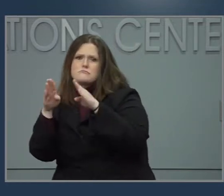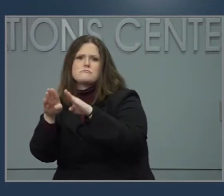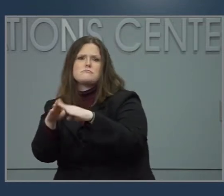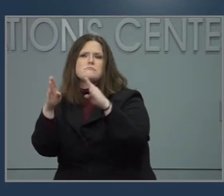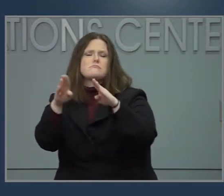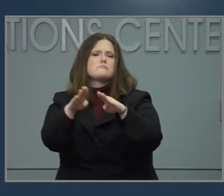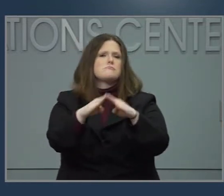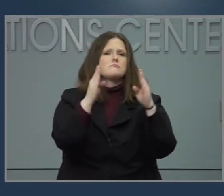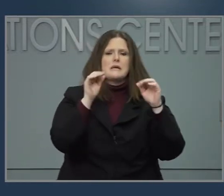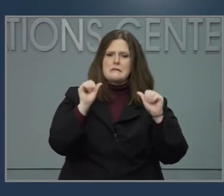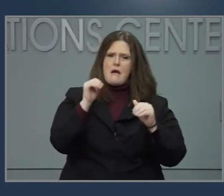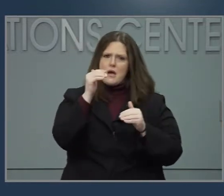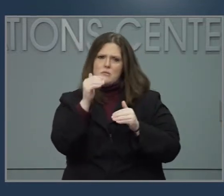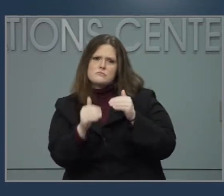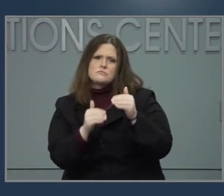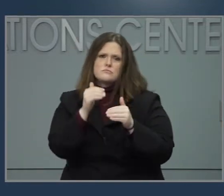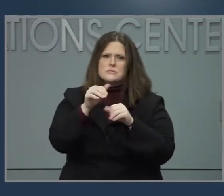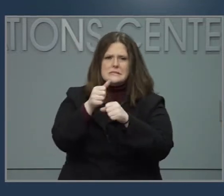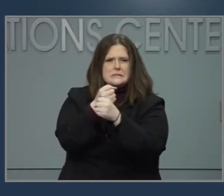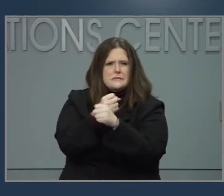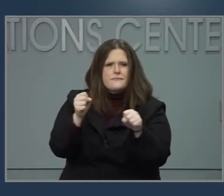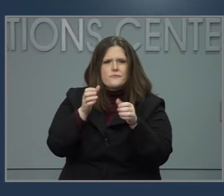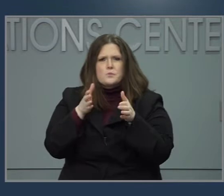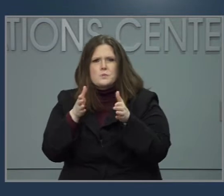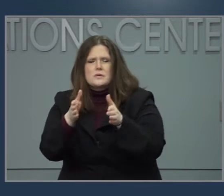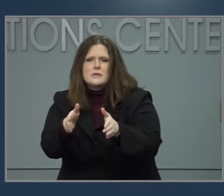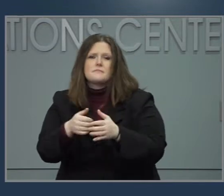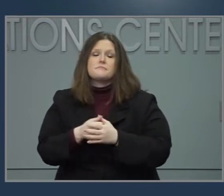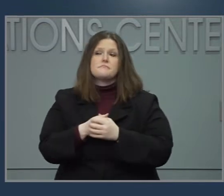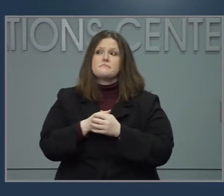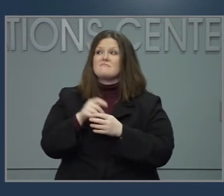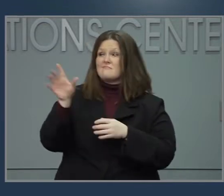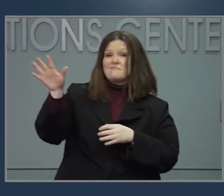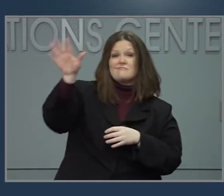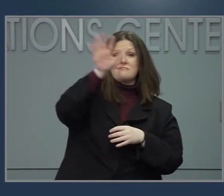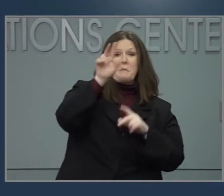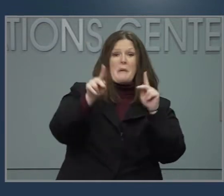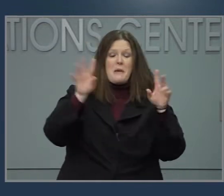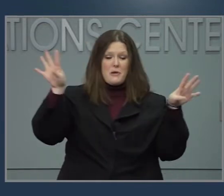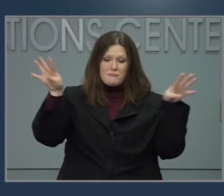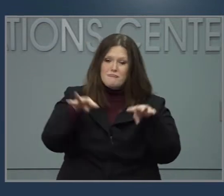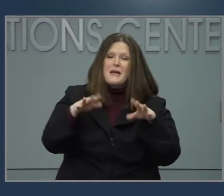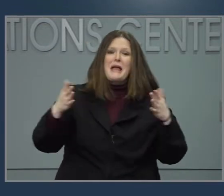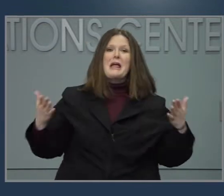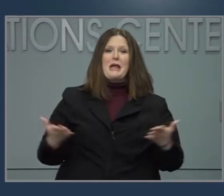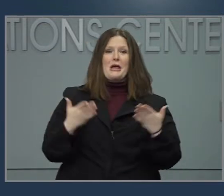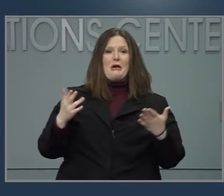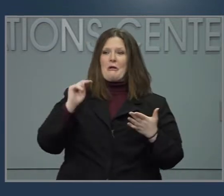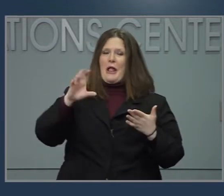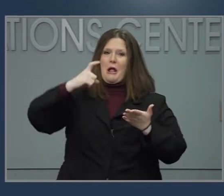Los nos Carolyn NCIS deben sentirse orgullosos que nuestro estado continúa siendo reconocido por la calidad de sus datos y su transparencia.